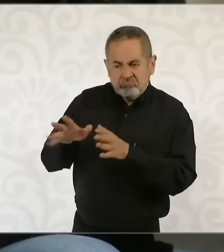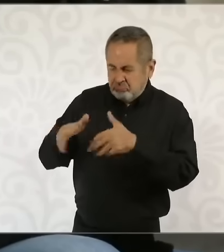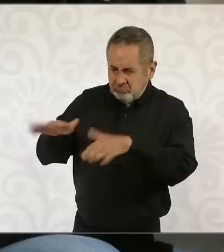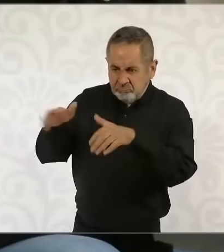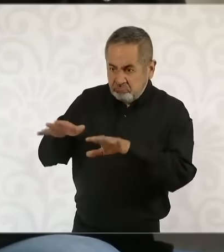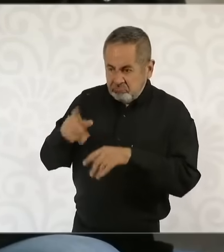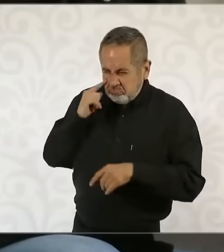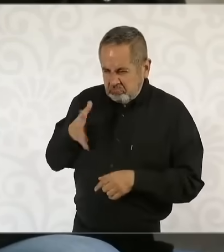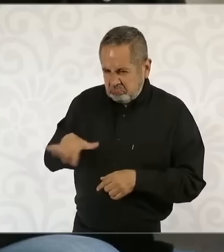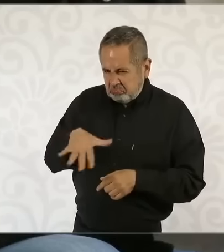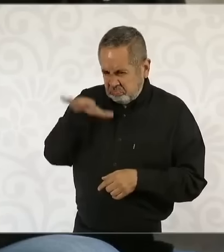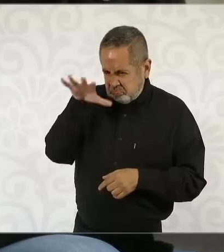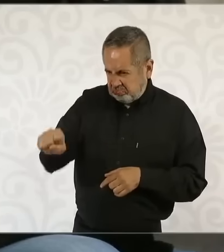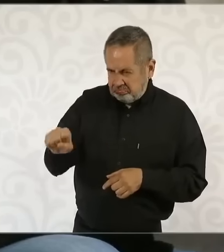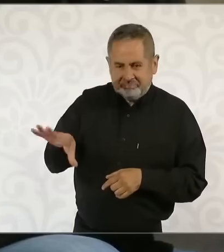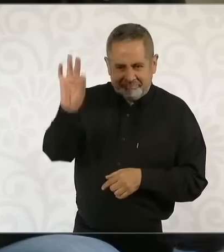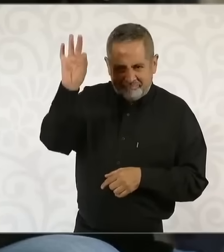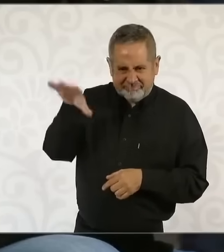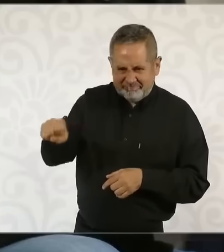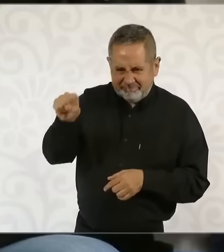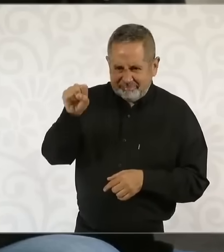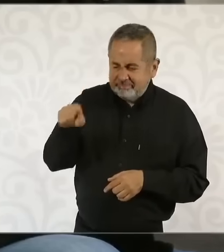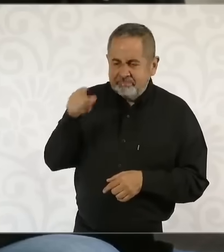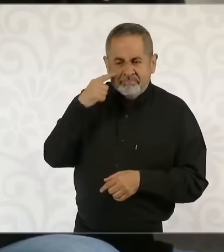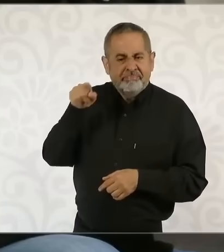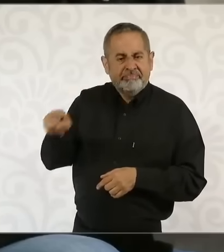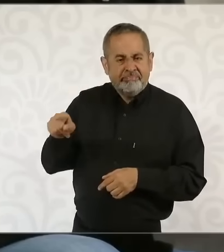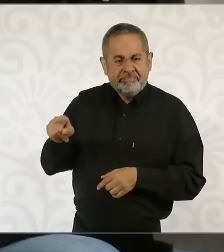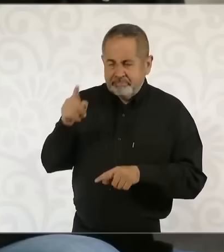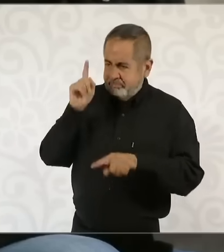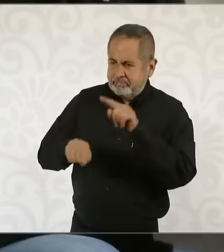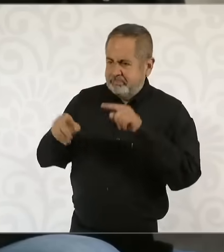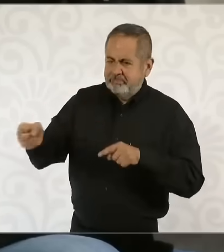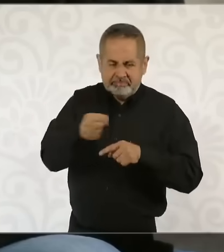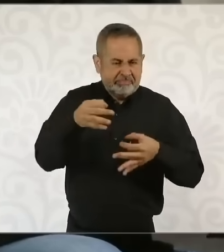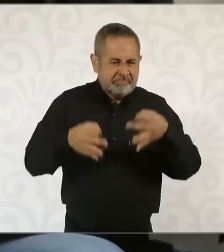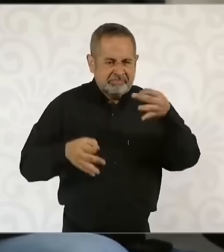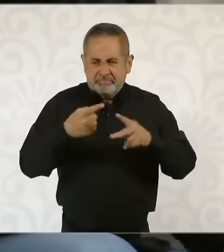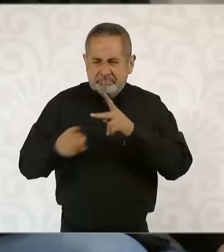a encontrar, así les dicen, eh, y que les van a a iniciar procesos legales. ¿Cuál es su opinión